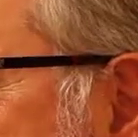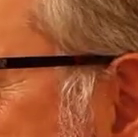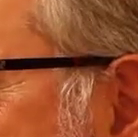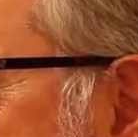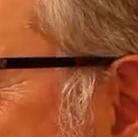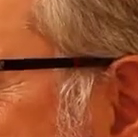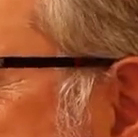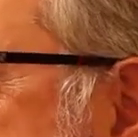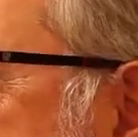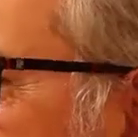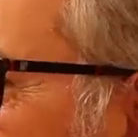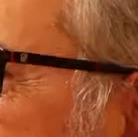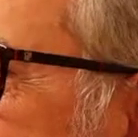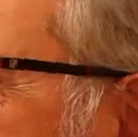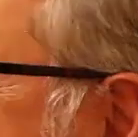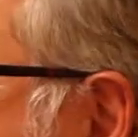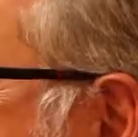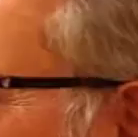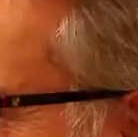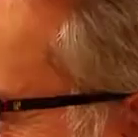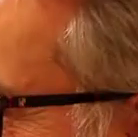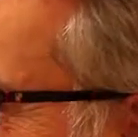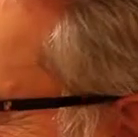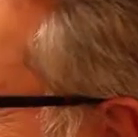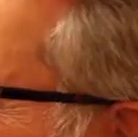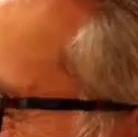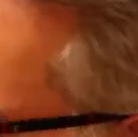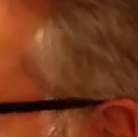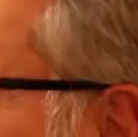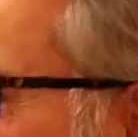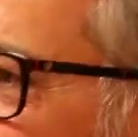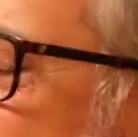con el dinero de Emarsa. Y pasó una vergüenza pública